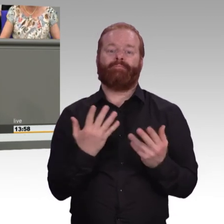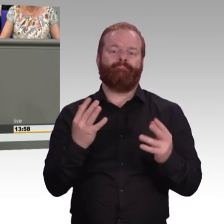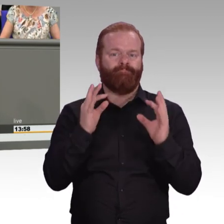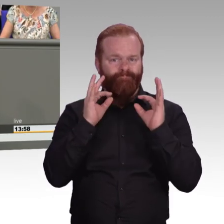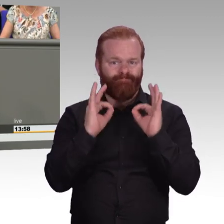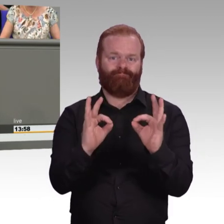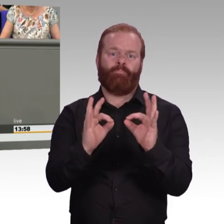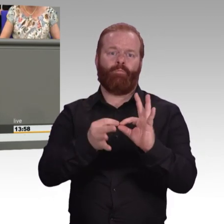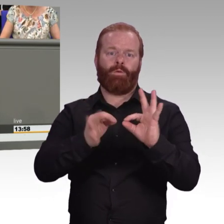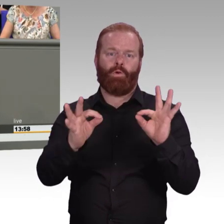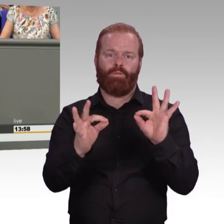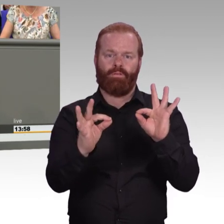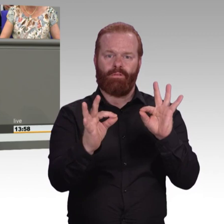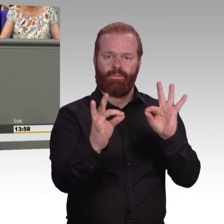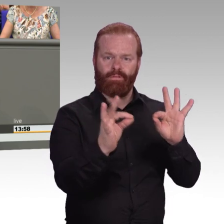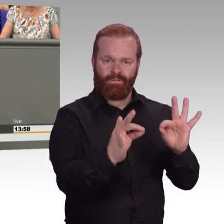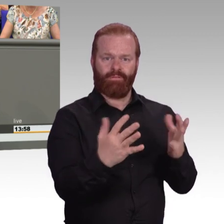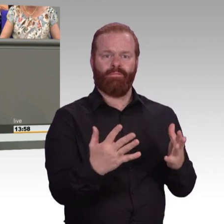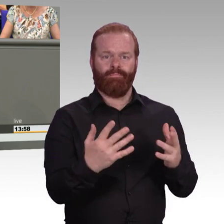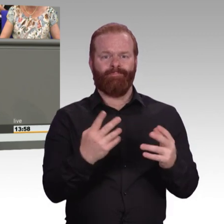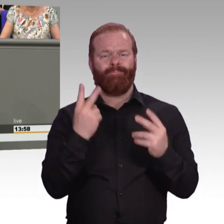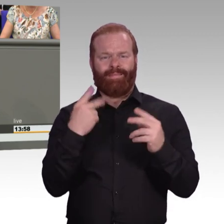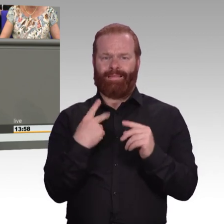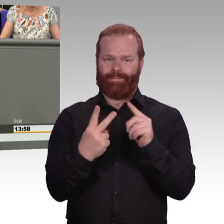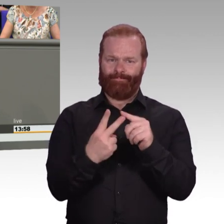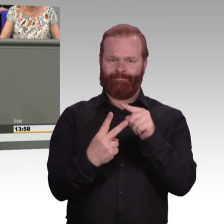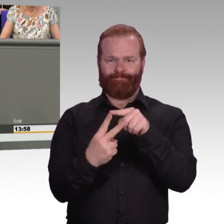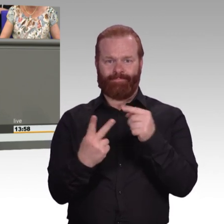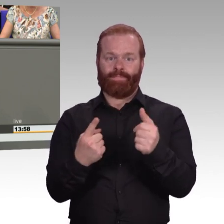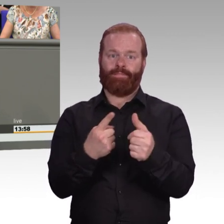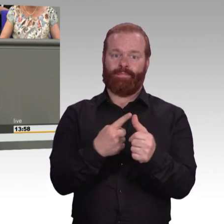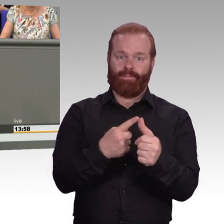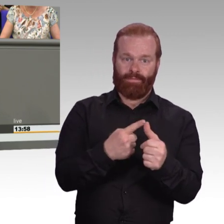haben wir gerade schon gehört, ist mehr oder minder auf den letzten Metern und ich halte es für dringend notwendig